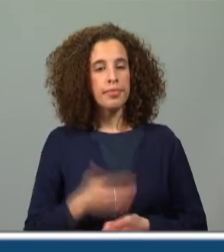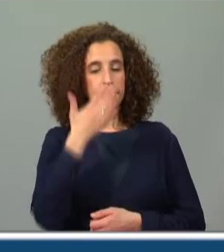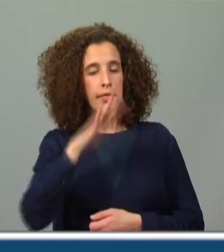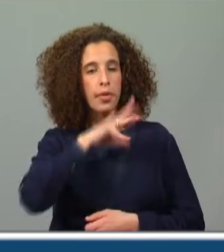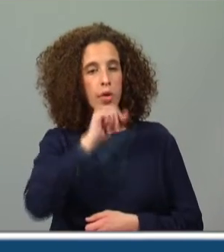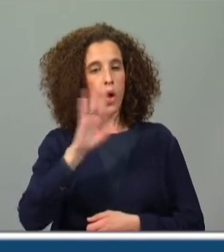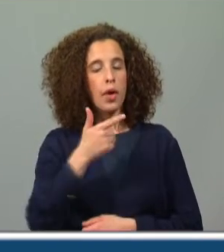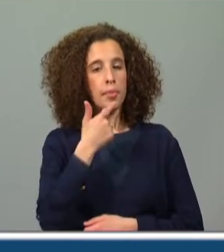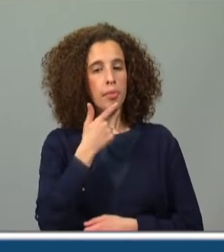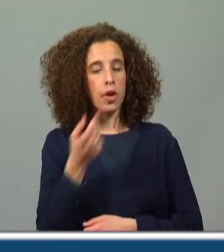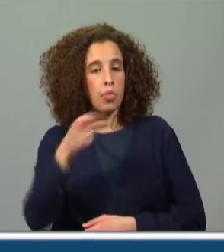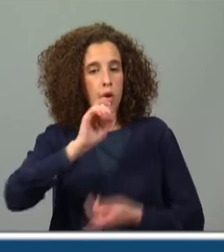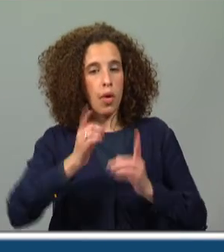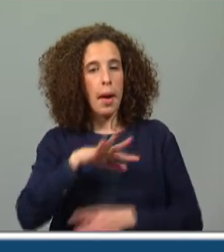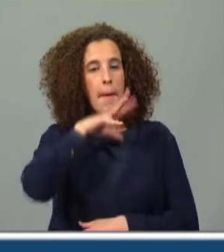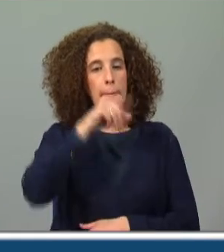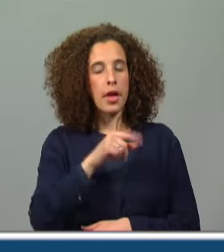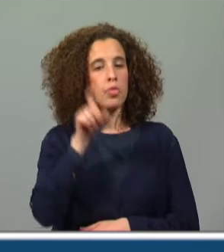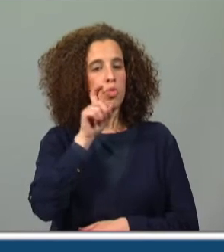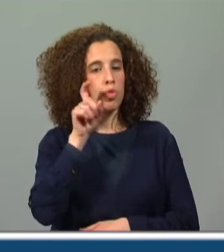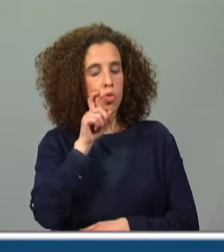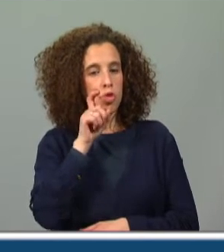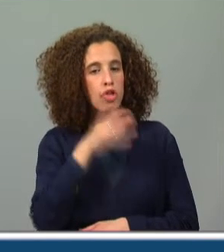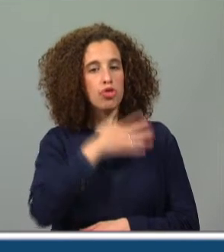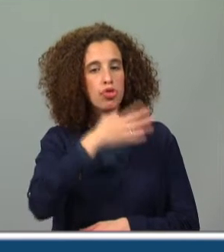o que estava a passar a mãe não procura defender ou justificar as atitudes da 發生了什麼事 母親不尋找為他們的態度辯護或辯護